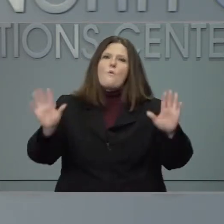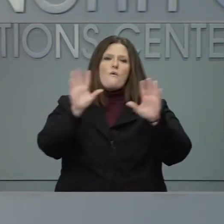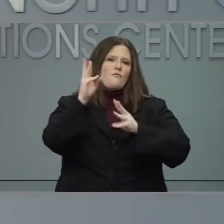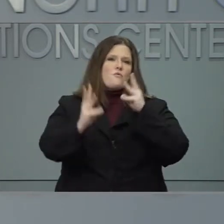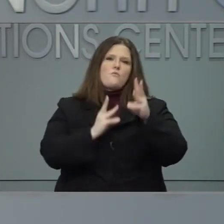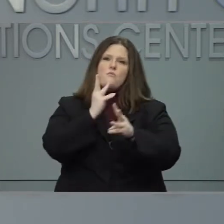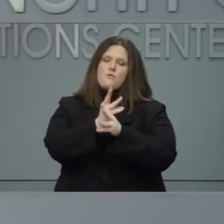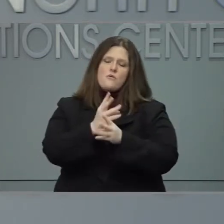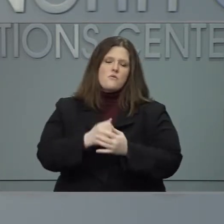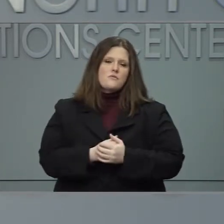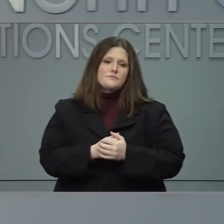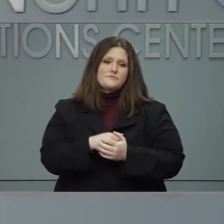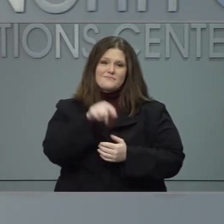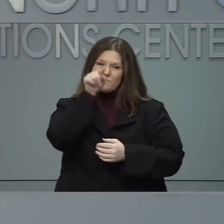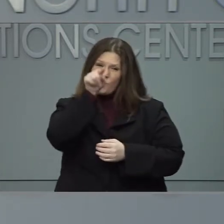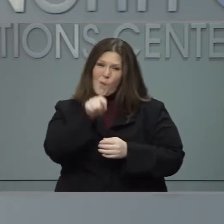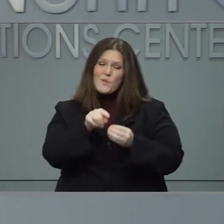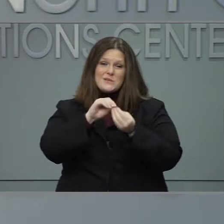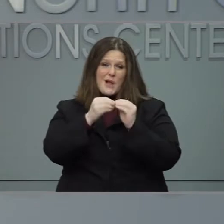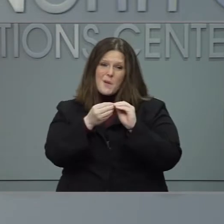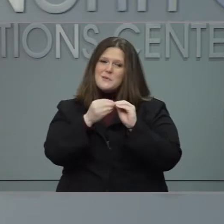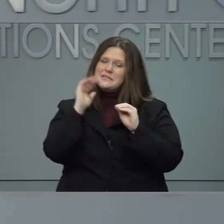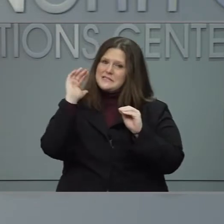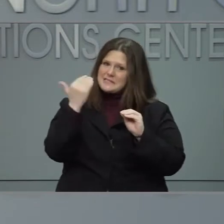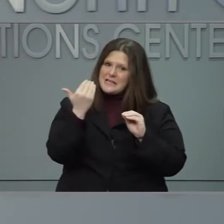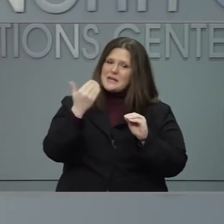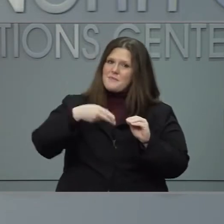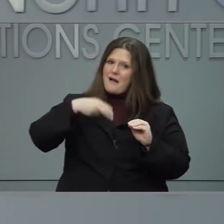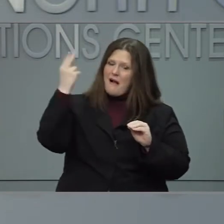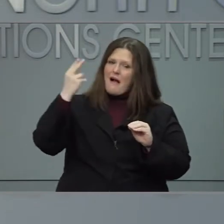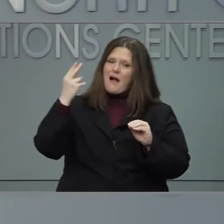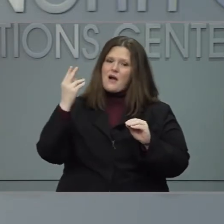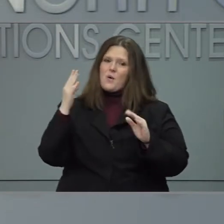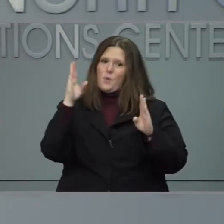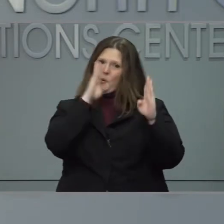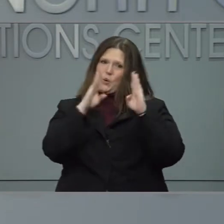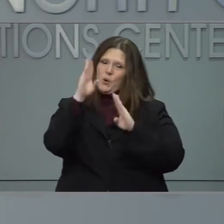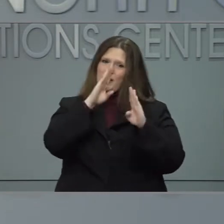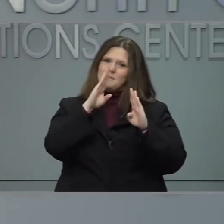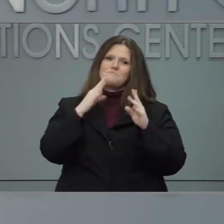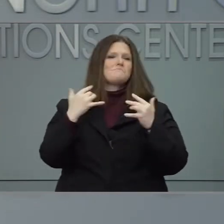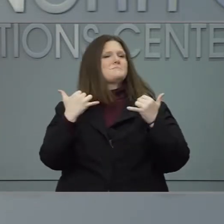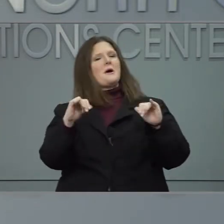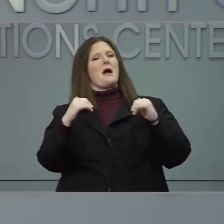estadísticas, tenemos una razón para estar esperanzados Carolina del Norte menos